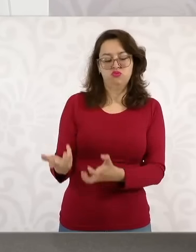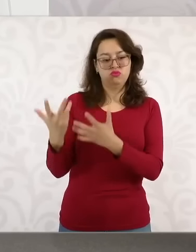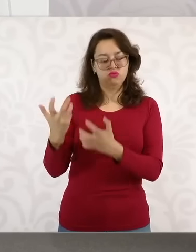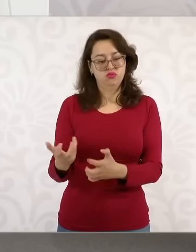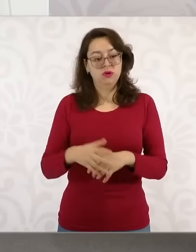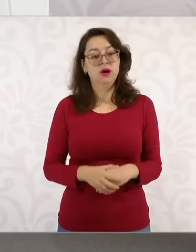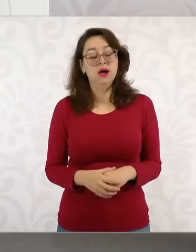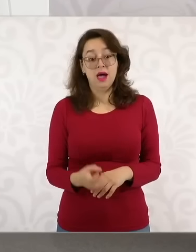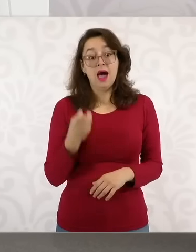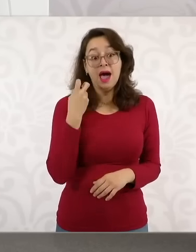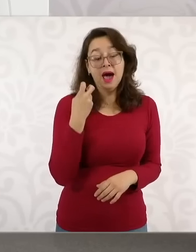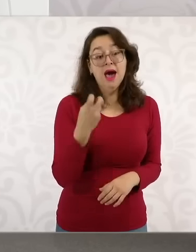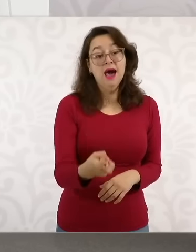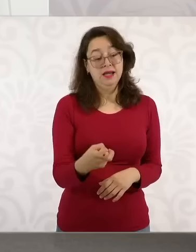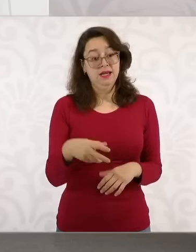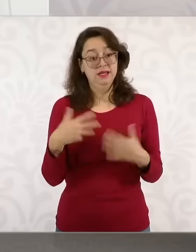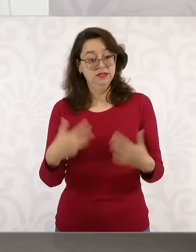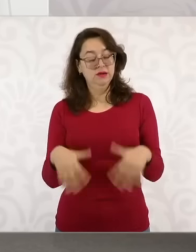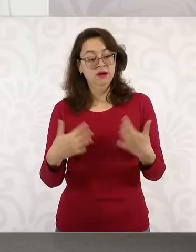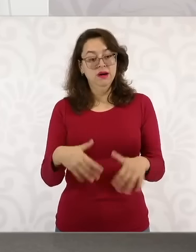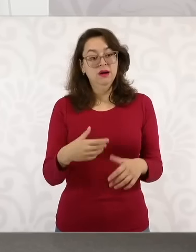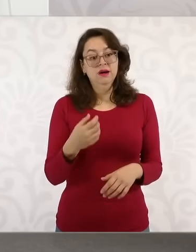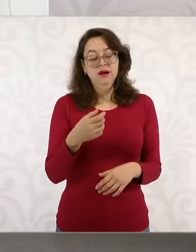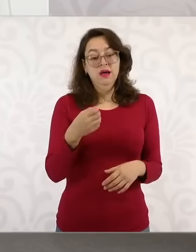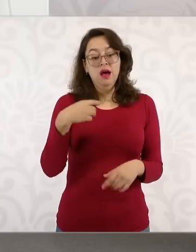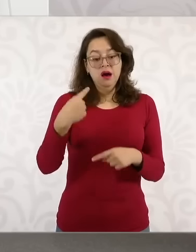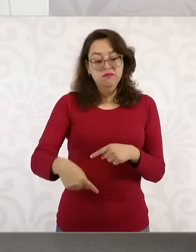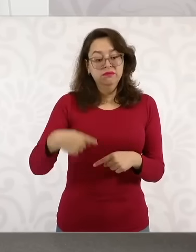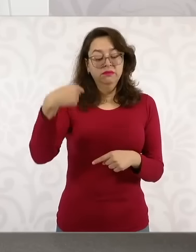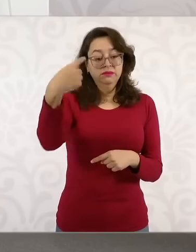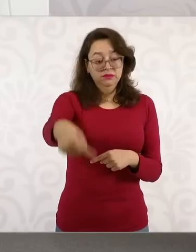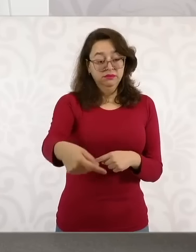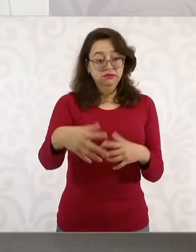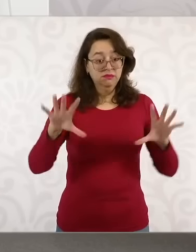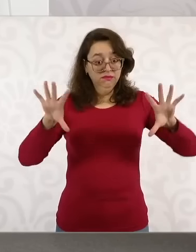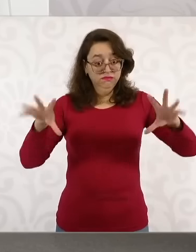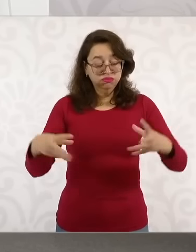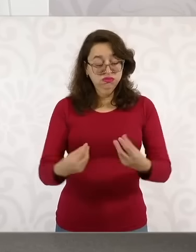el complejo fotovoltaico más grande de América Latina, alcanzando una capacidad total de 1000